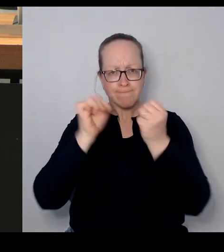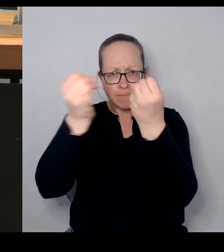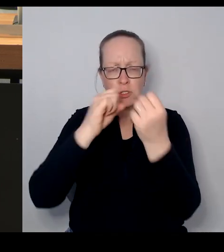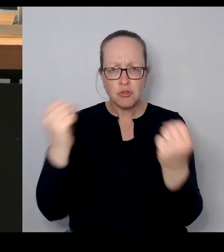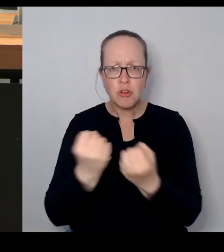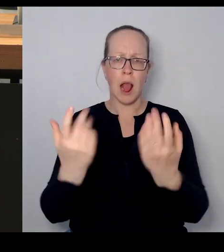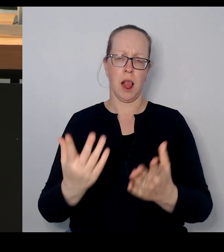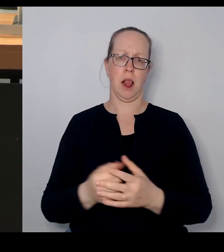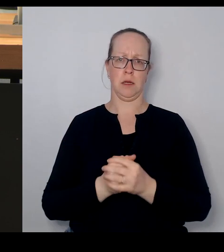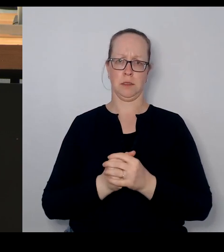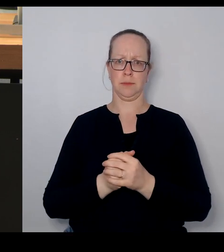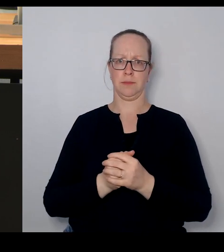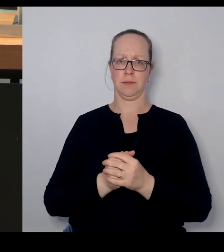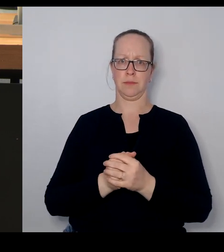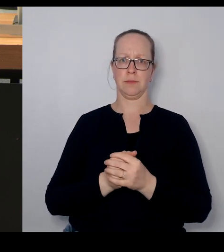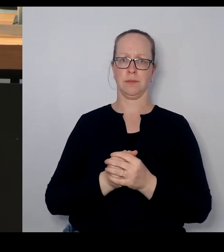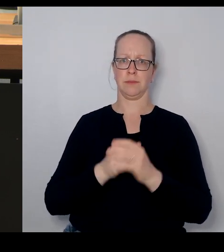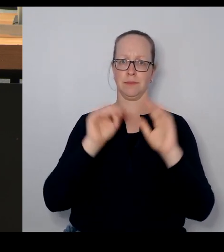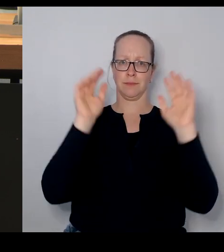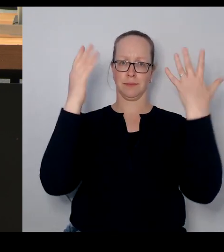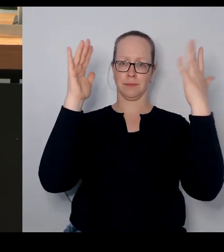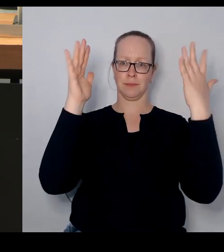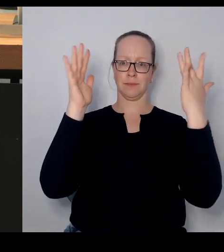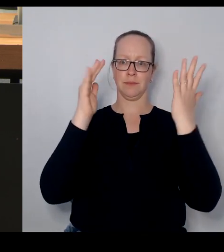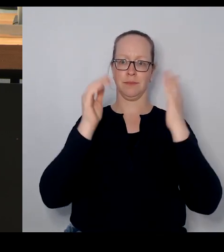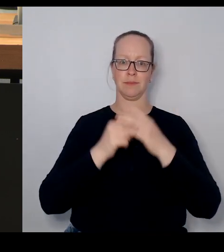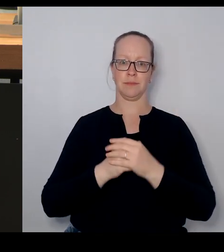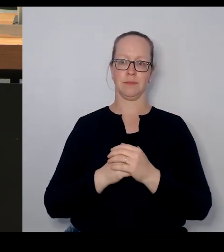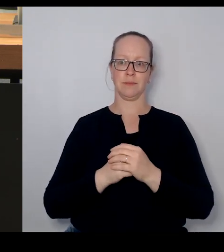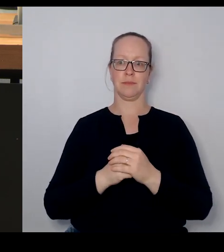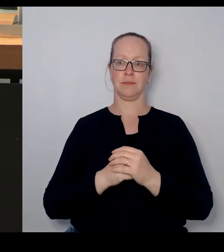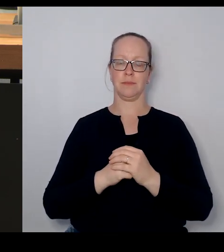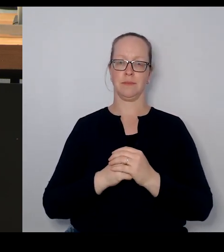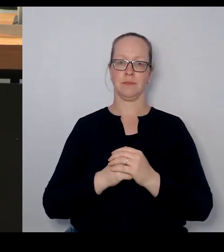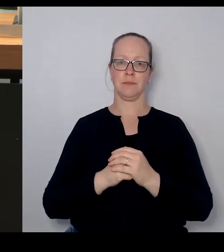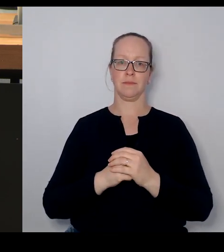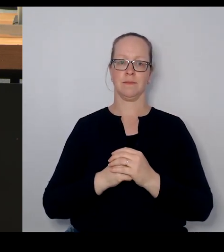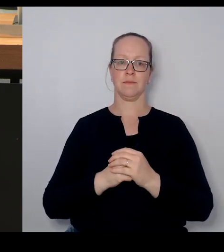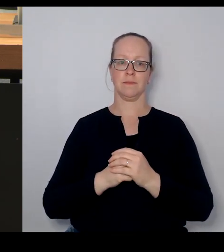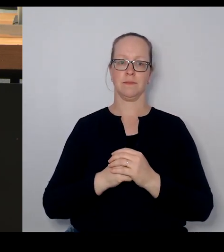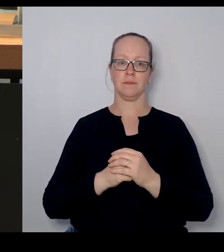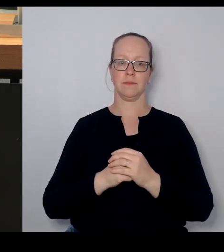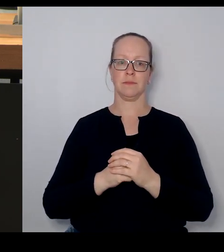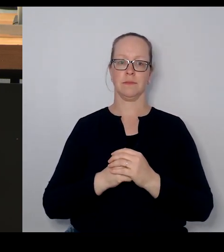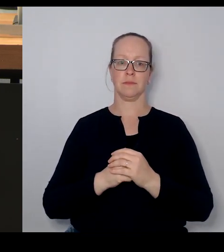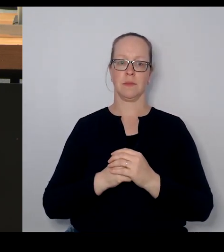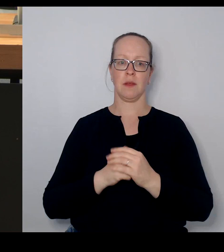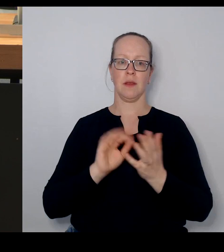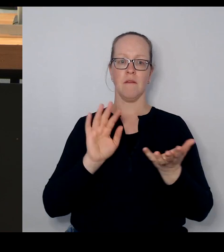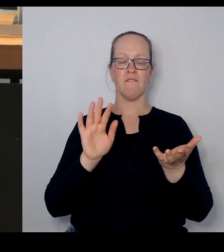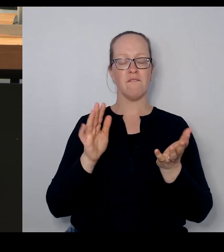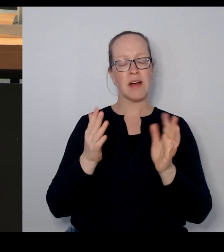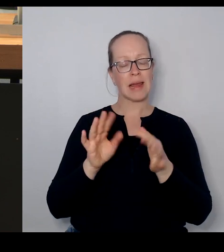Und vielleicht zum Schluss Wir haben über Gesetze gesprochen und